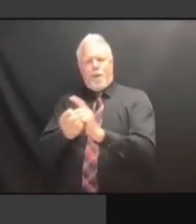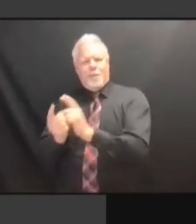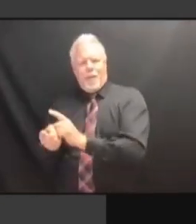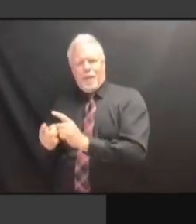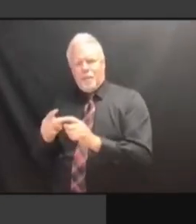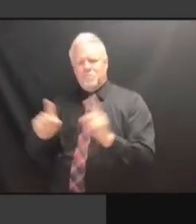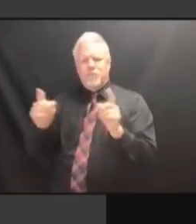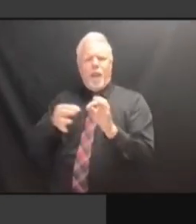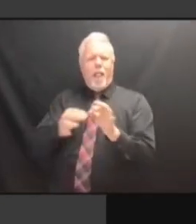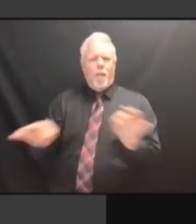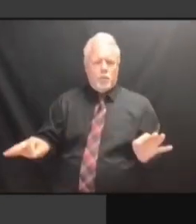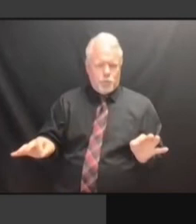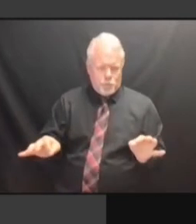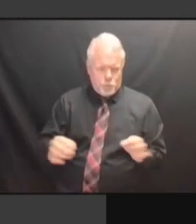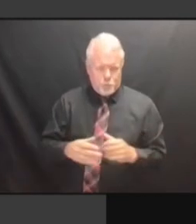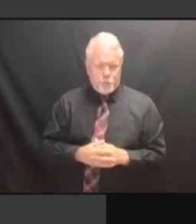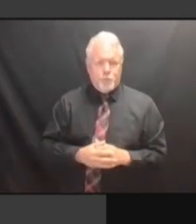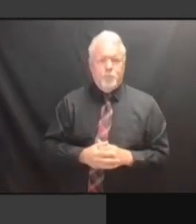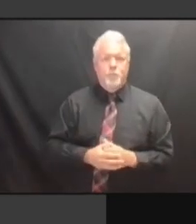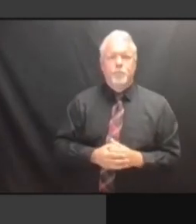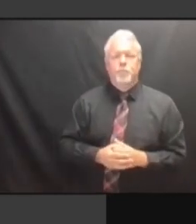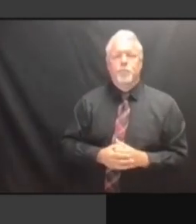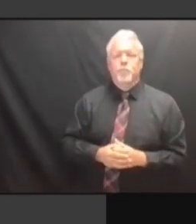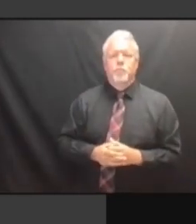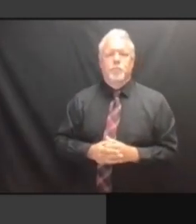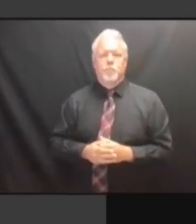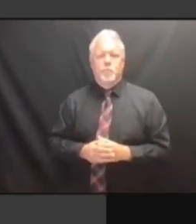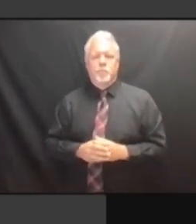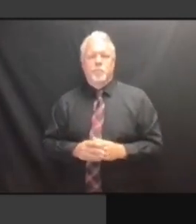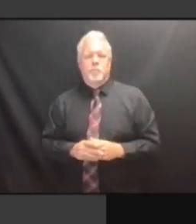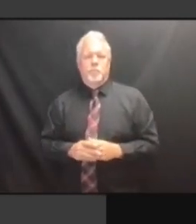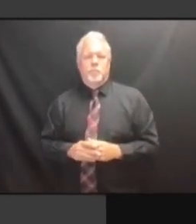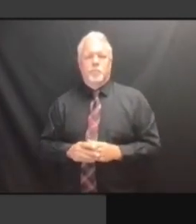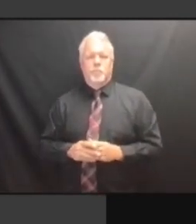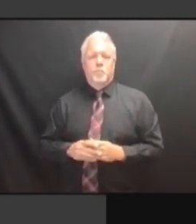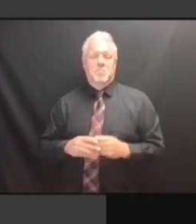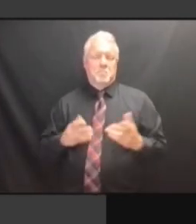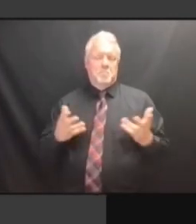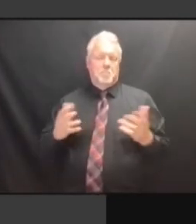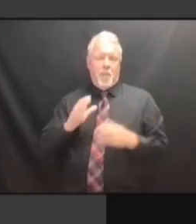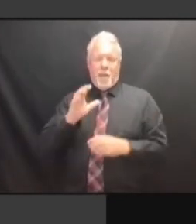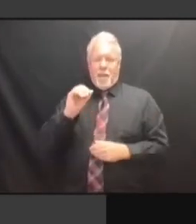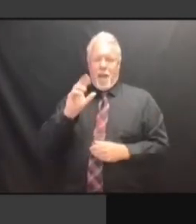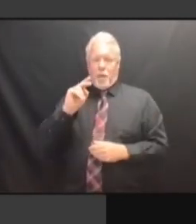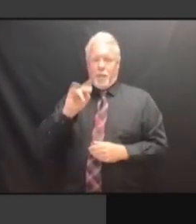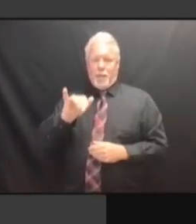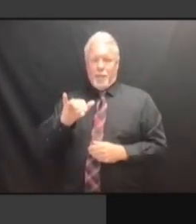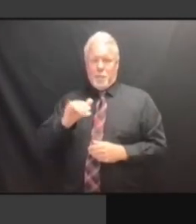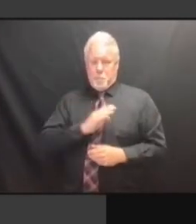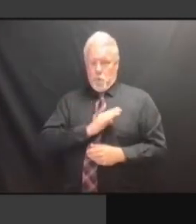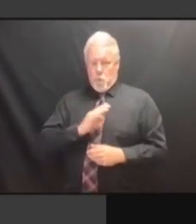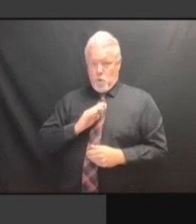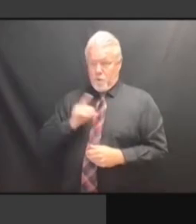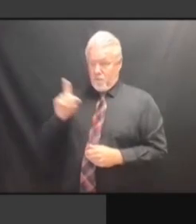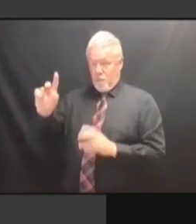PROPS FOR THE COUNTY BOARDS AND ALSO GOT PROPS FOR THE COUNTY BOARDS AND ALSO GOT AUDIO PROPS FOR THE COUNTY BOARDS AND ALSO GOT AUDIO VERSIONS PROPS FOR THE COUNTY BOARDS AND ALSO GOT AUDIO VERSIONS FOR PROPS FOR THE COUNTY BOARDS AND ALSO GOT AUDIO VERSIONS FOR THE ALSO GOT AUDIO VERSIONS FOR THE ALSO GOT AUDIO VERSIONS FOR THE BALLOT ALSO GOT AUDIO VERSIONS FOR THE BALLOT MARKING ALSO GOT AUDIO VERSIONS FOR THE BALLOT MARKING DEVICES ALSO GOT AUDIO VERSIONS FOR THE BALLOT MARKING DEVICES FOR BALLOT MARKING DEVICES FOR BALLOT MARKING DEVICES FOR VOTERS BALLOT MARKING DEVICES FOR VOTERS WITH BALLOT MARKING DEVICES FOR VOTERS WITH SPECIAL